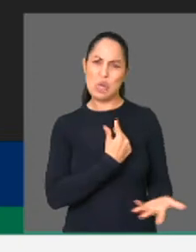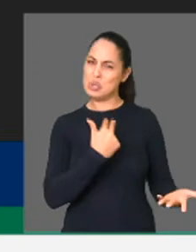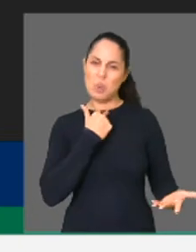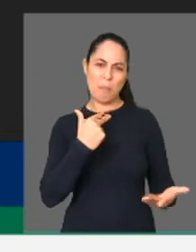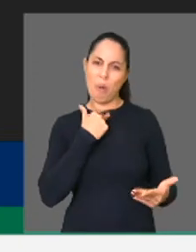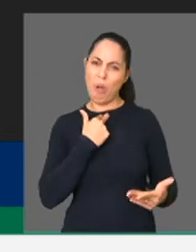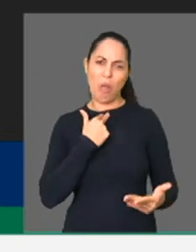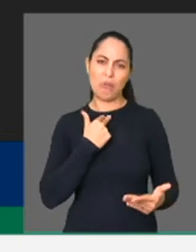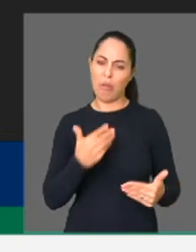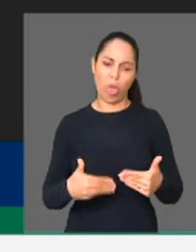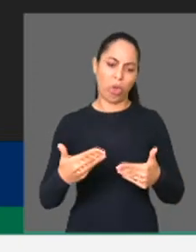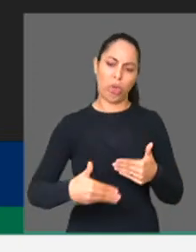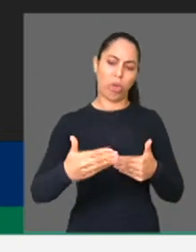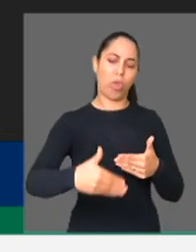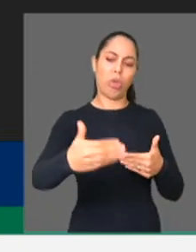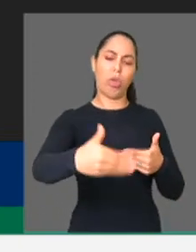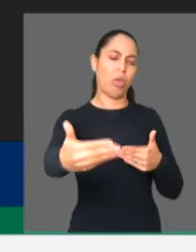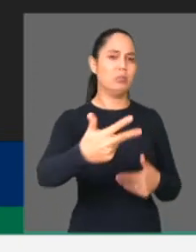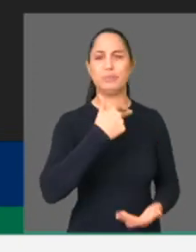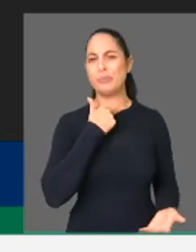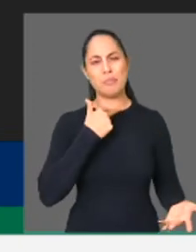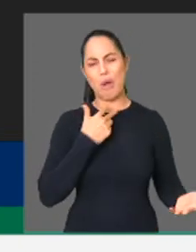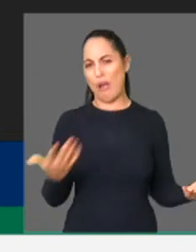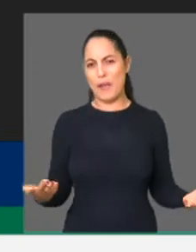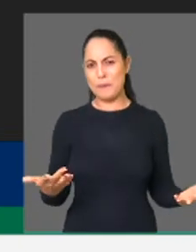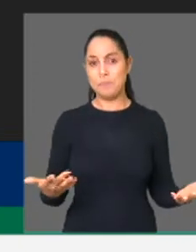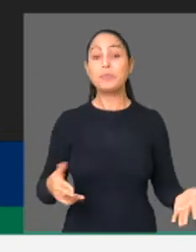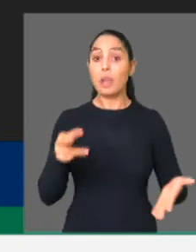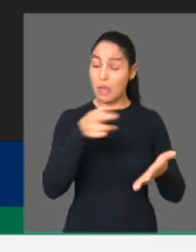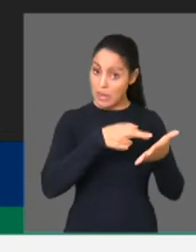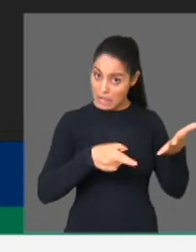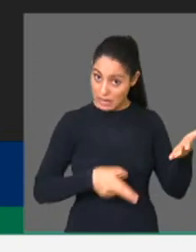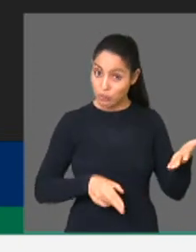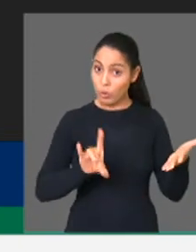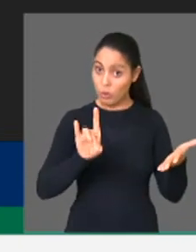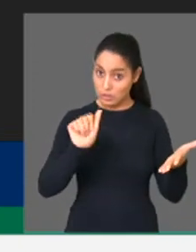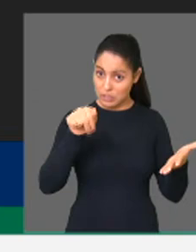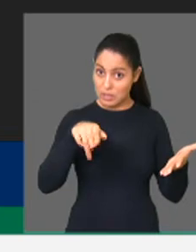BEM. QUE A INTENÇÃO NÃO É FATURAR COBRANDO DE EMPRESAS QUE NÃO TÊM NADA PARA PAGAR NESSE MOMENTO O RELATOR